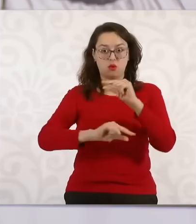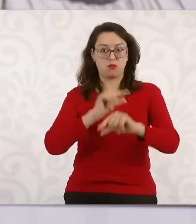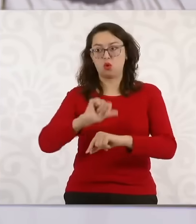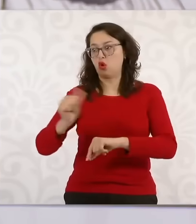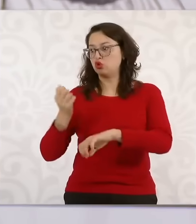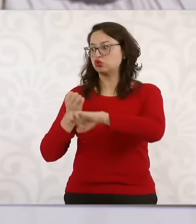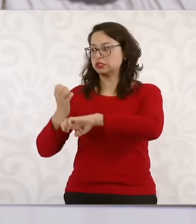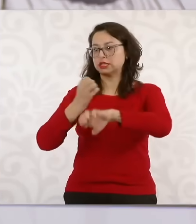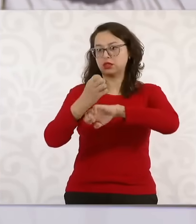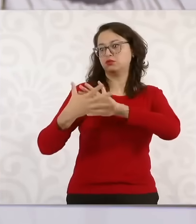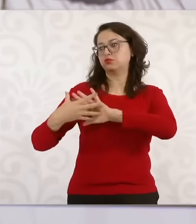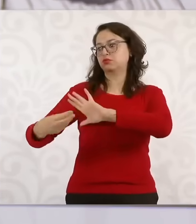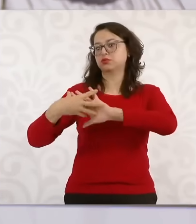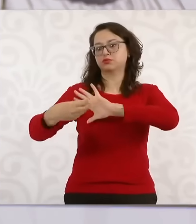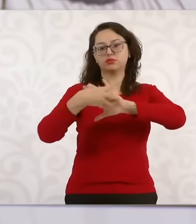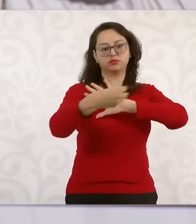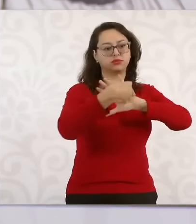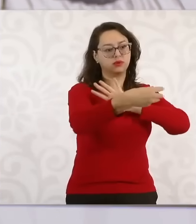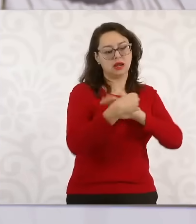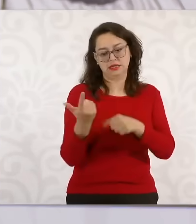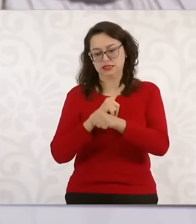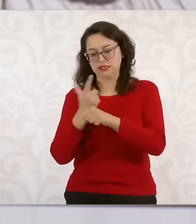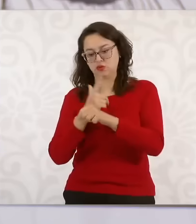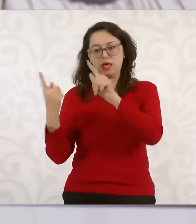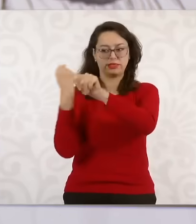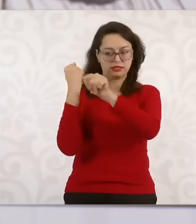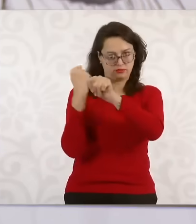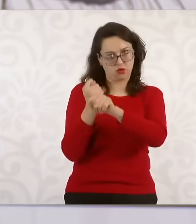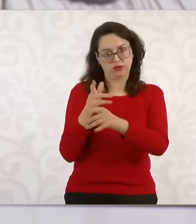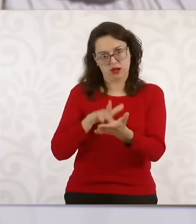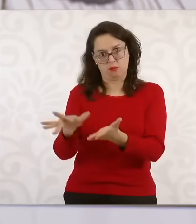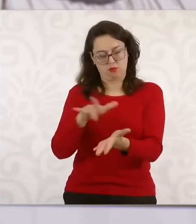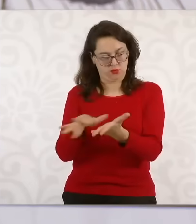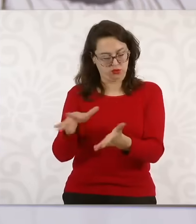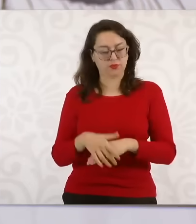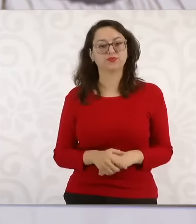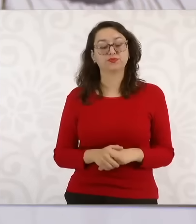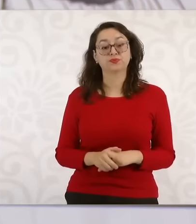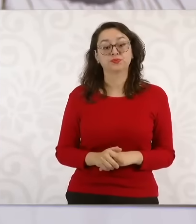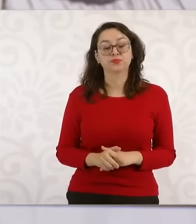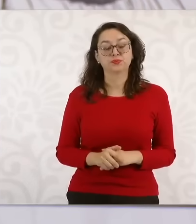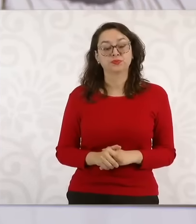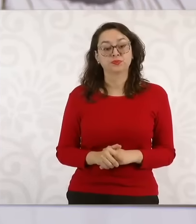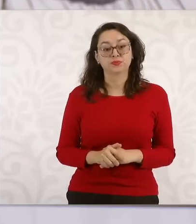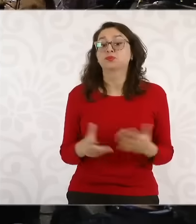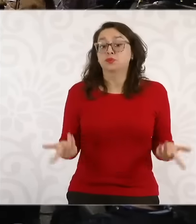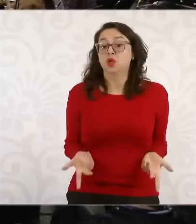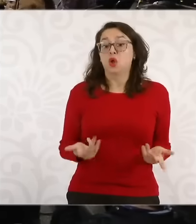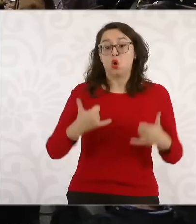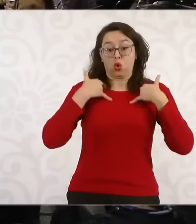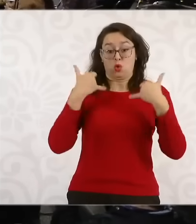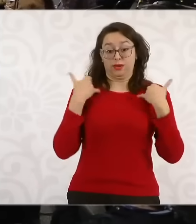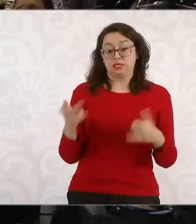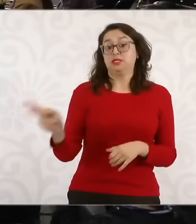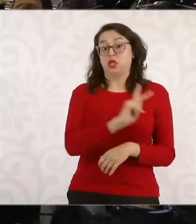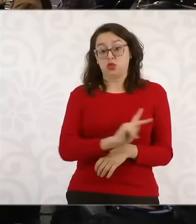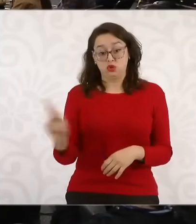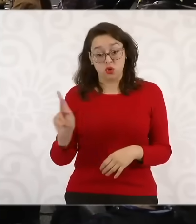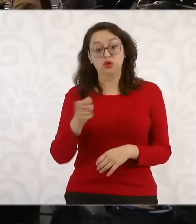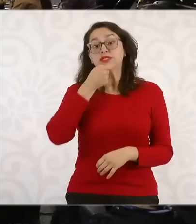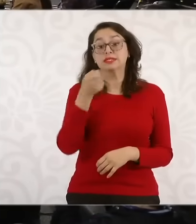más jóvenes de licenciatura, de tal manera que eh todos los jóvenes, todos los niños y niñas